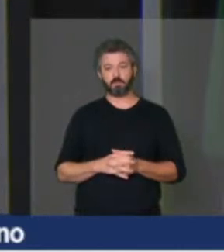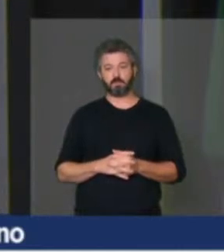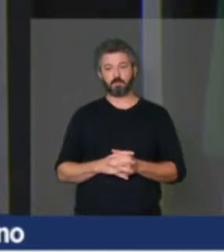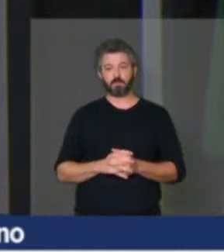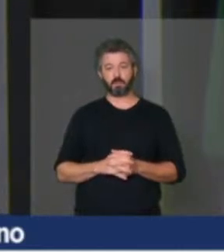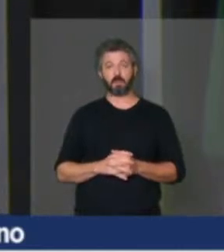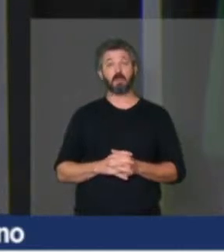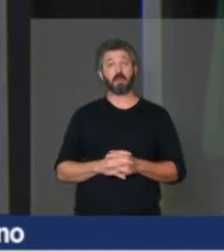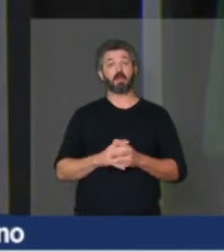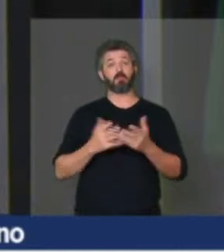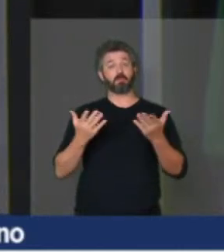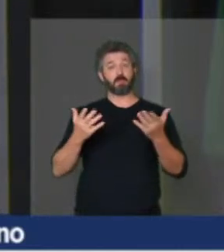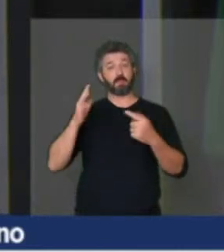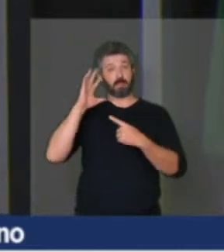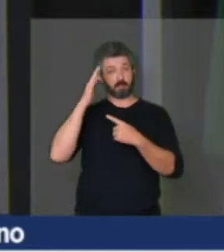ESTE OLHAR DO... DO GOVERNO FEDERAL, DO PRESIDENTE